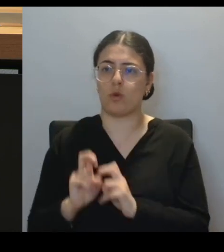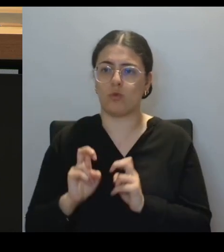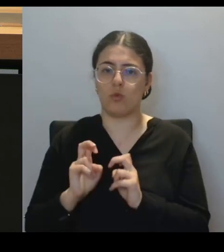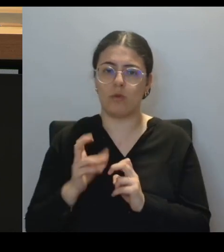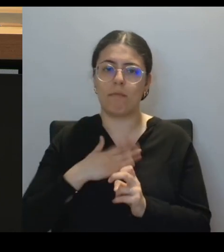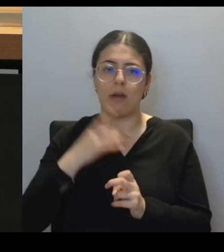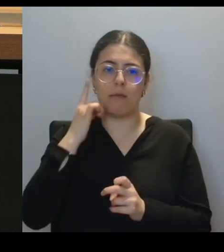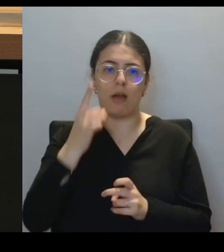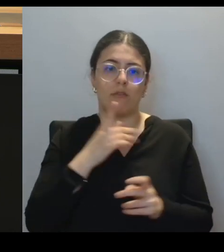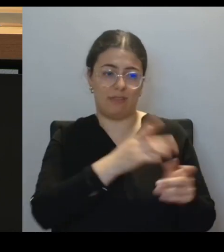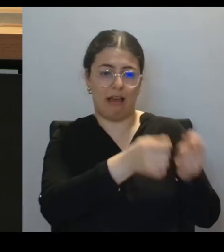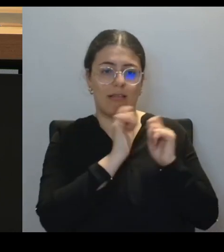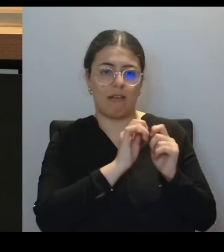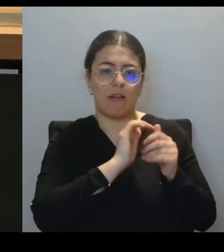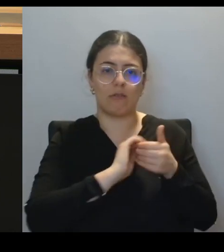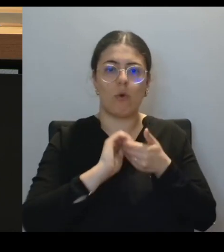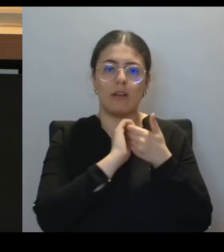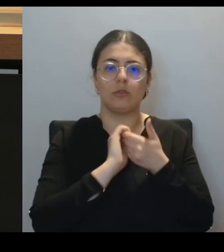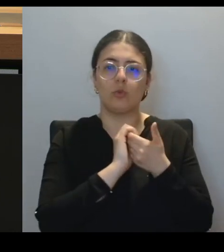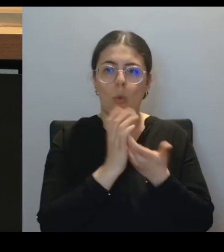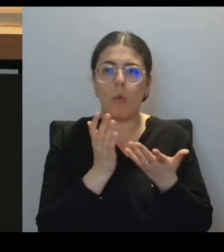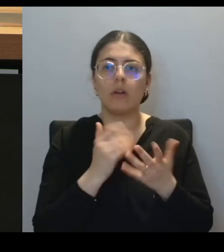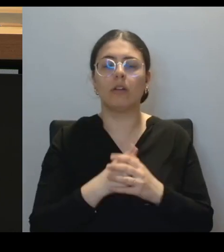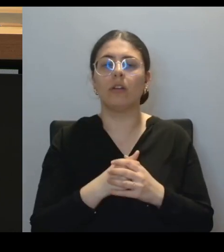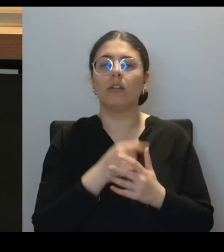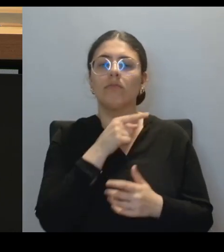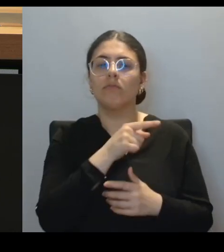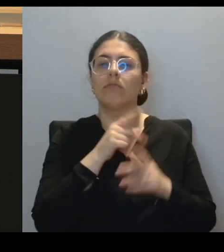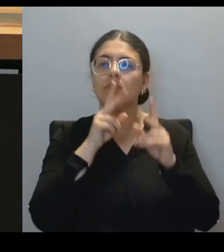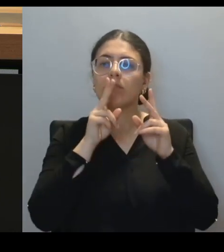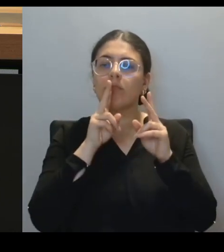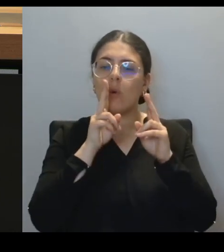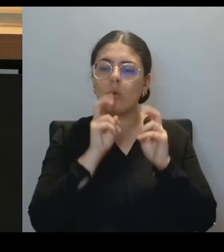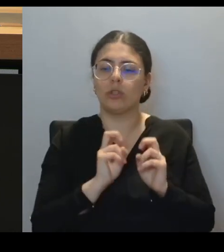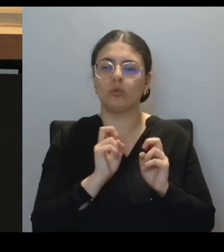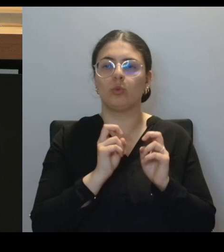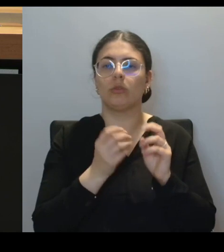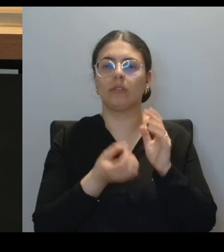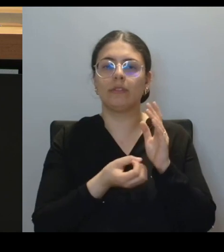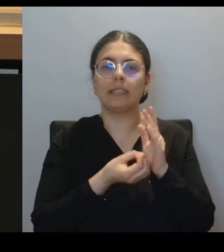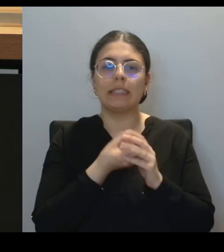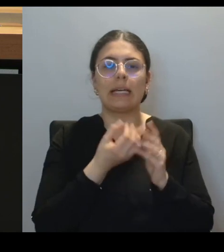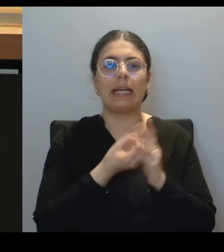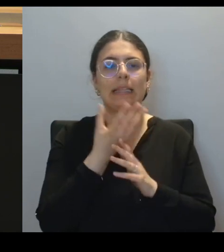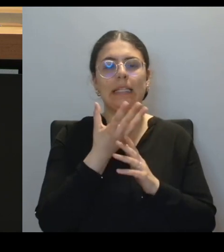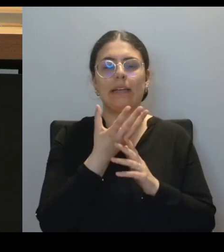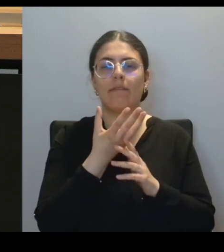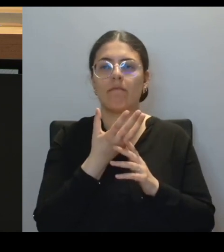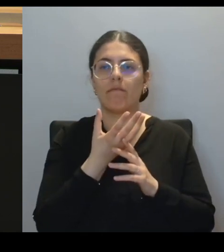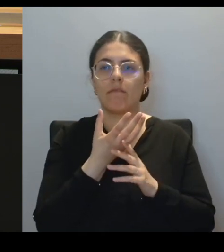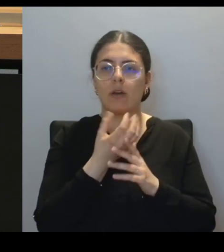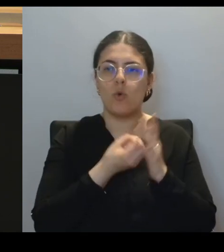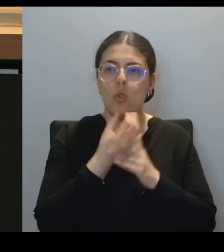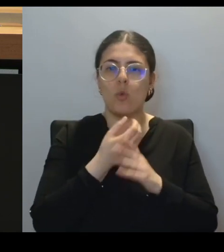Diesen Bericht der Kultur, Kreativ und Digitalwirtschaft. Und das ist der Bereich der Wirtschaftsförderung. Es soll also geguckt werden Wie effektiv ist unsere